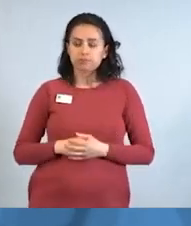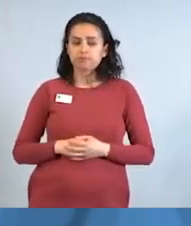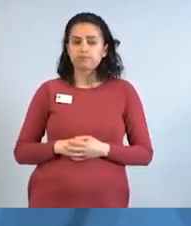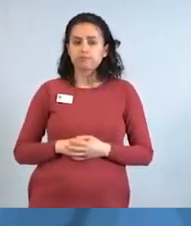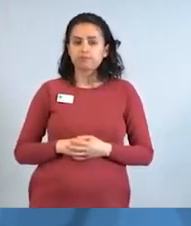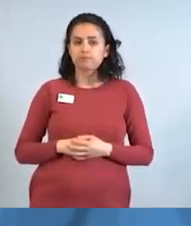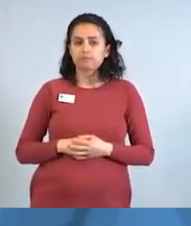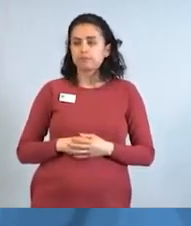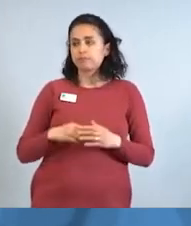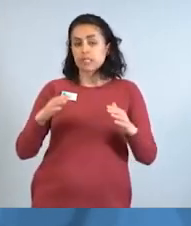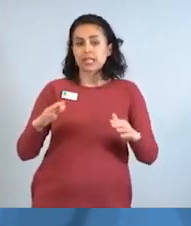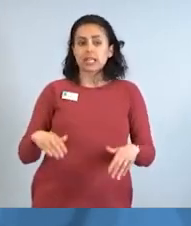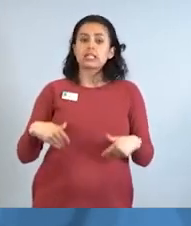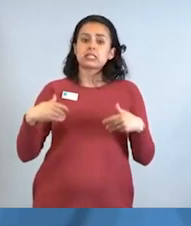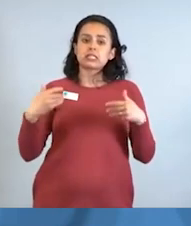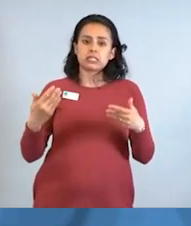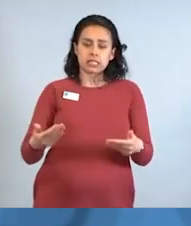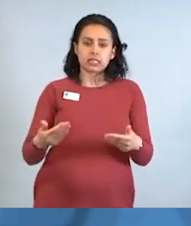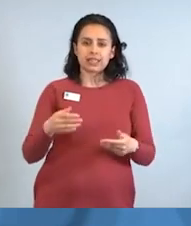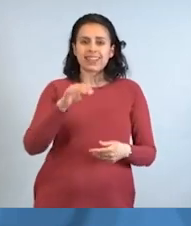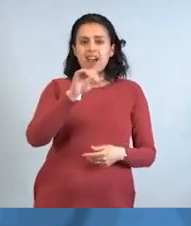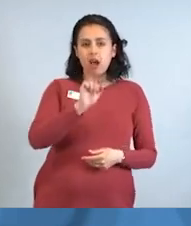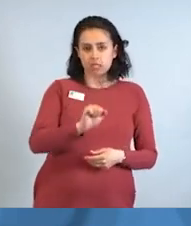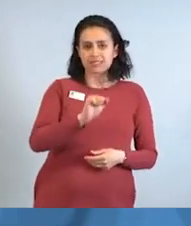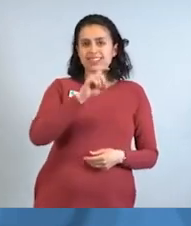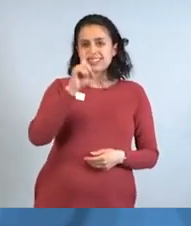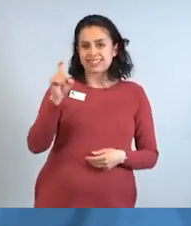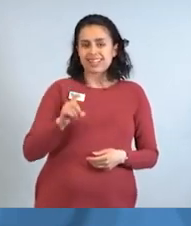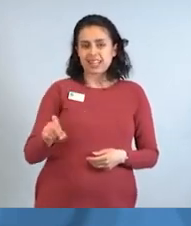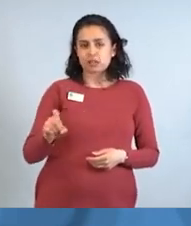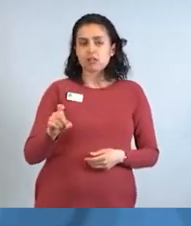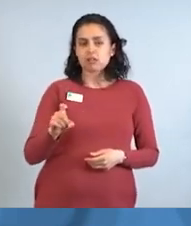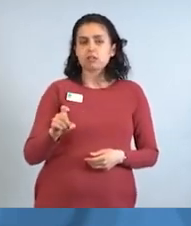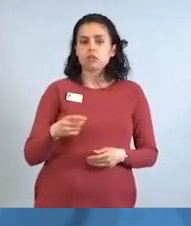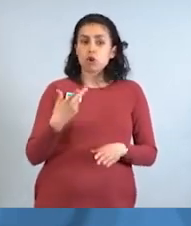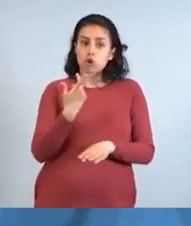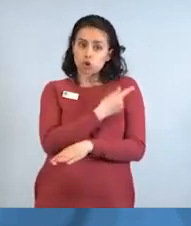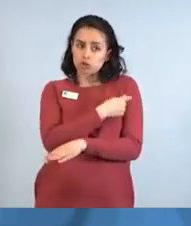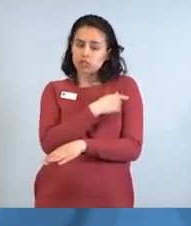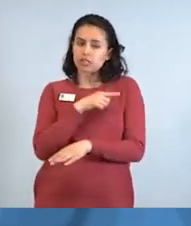Mennään sitten Astra Zenecan rokotteeseen, joka on ollut paljon esillä.